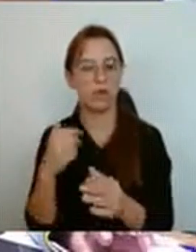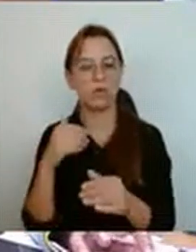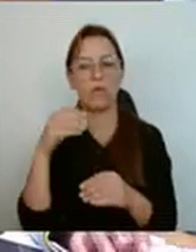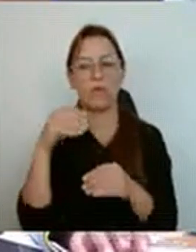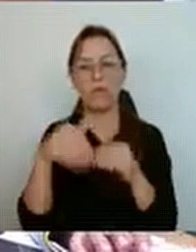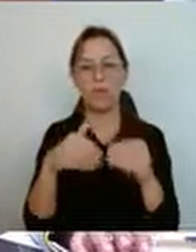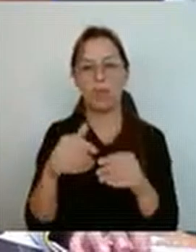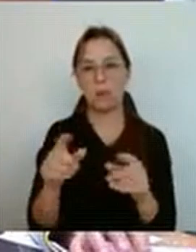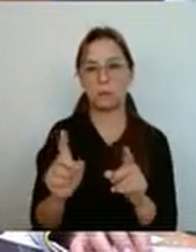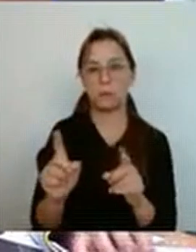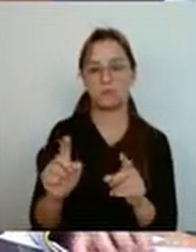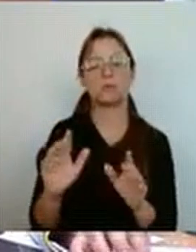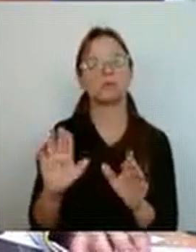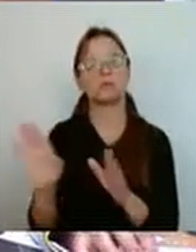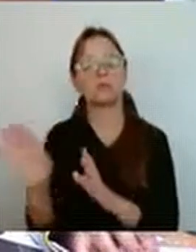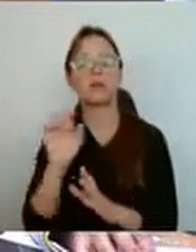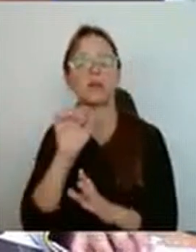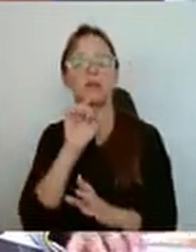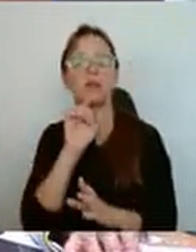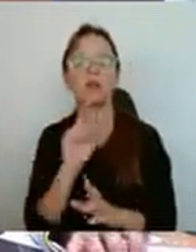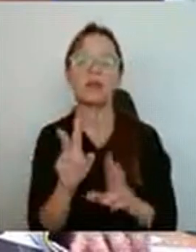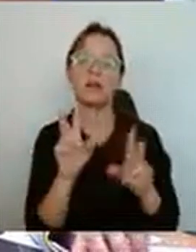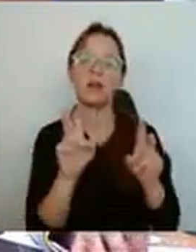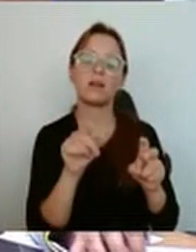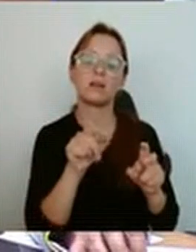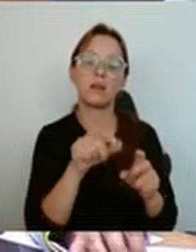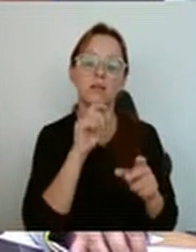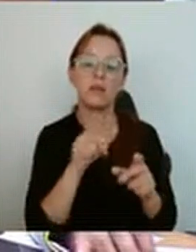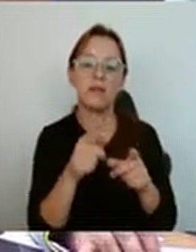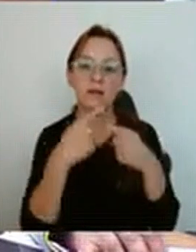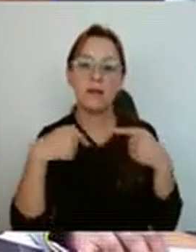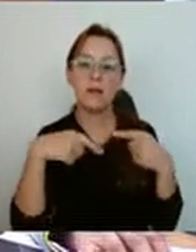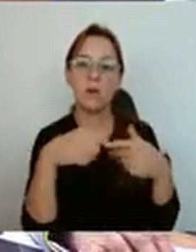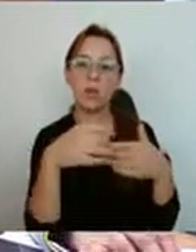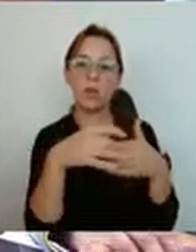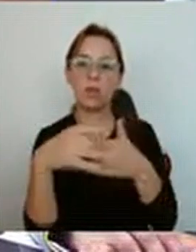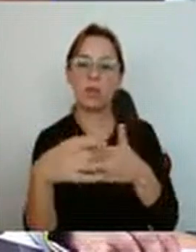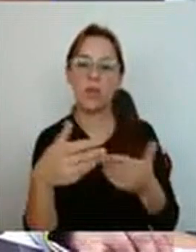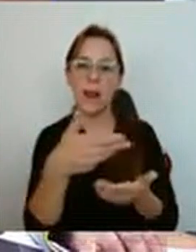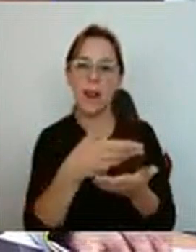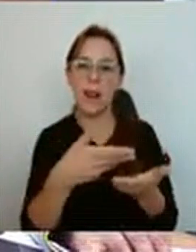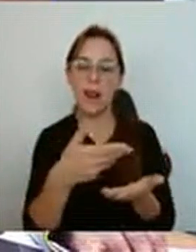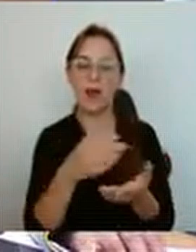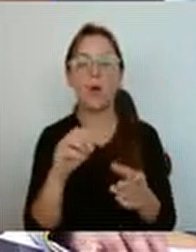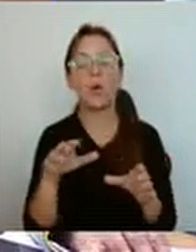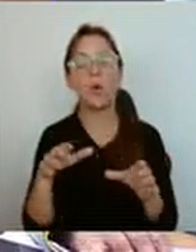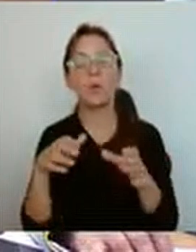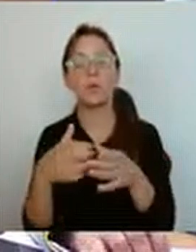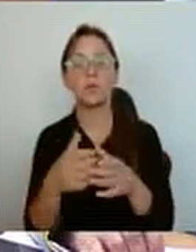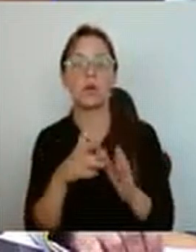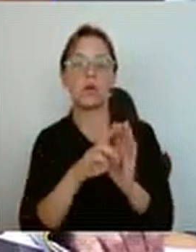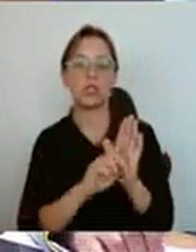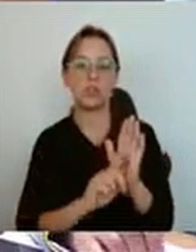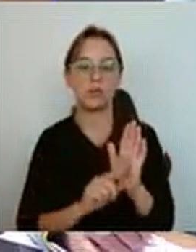então discutido em sede de reunião de líderes ou de Comissão de Regimento. Ora,